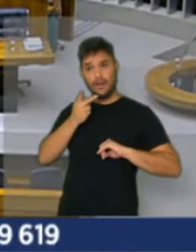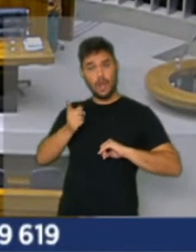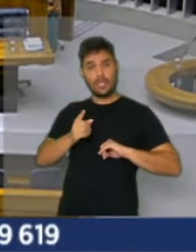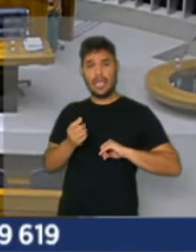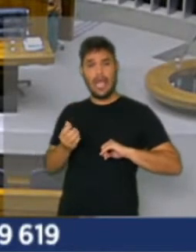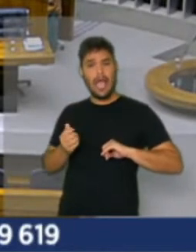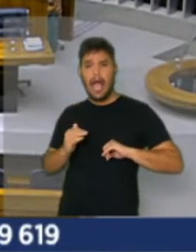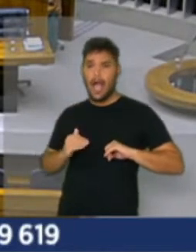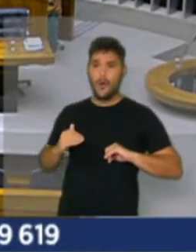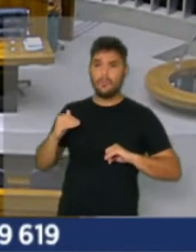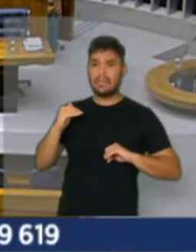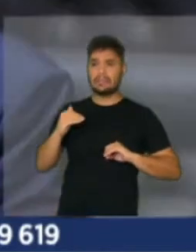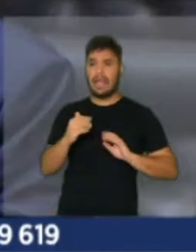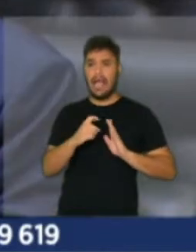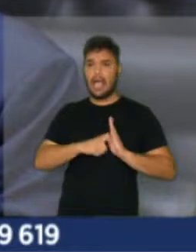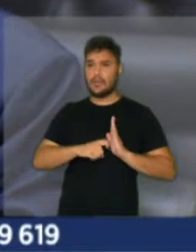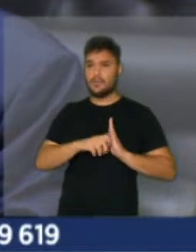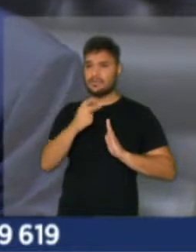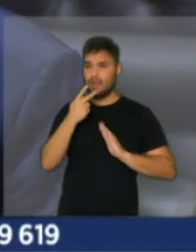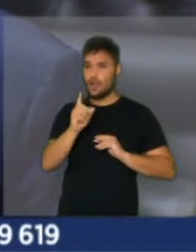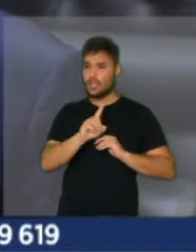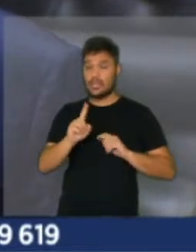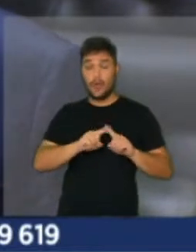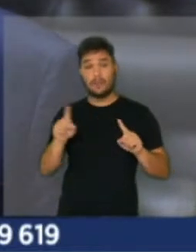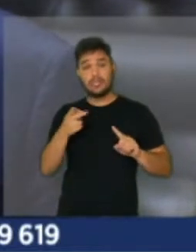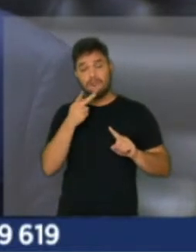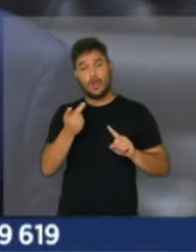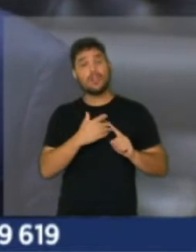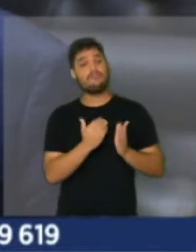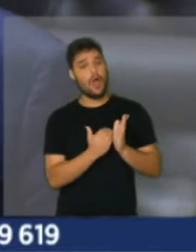JURÍDICAS DO LUCRO REAL, DEPOIS CRIA UMA CBS COM ALÍQUOTA DOBRADA PARA SUBSTITUIR PIS E COFINS, QUE